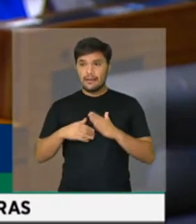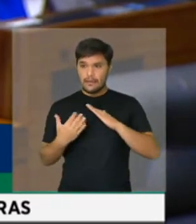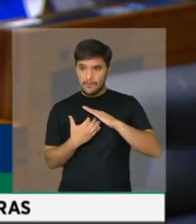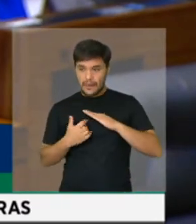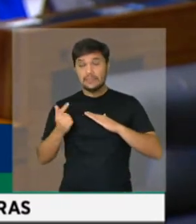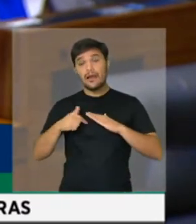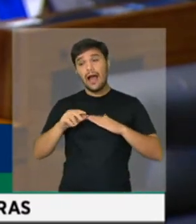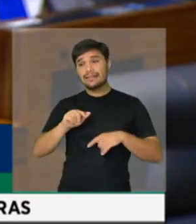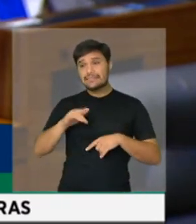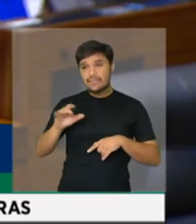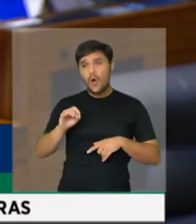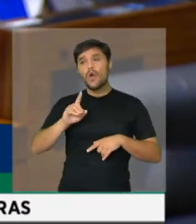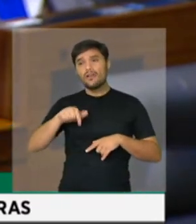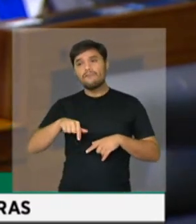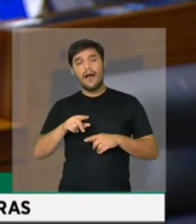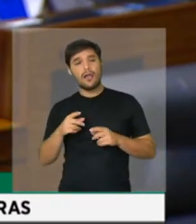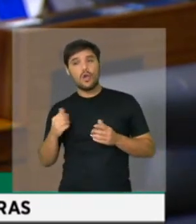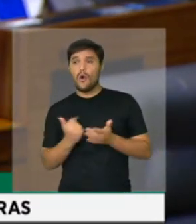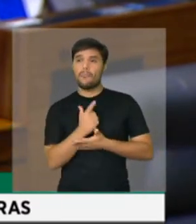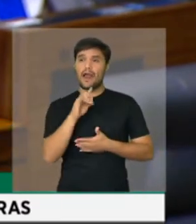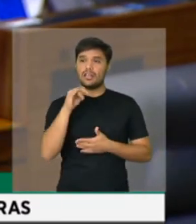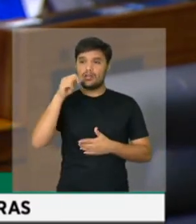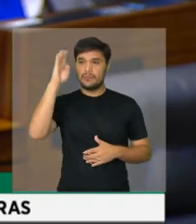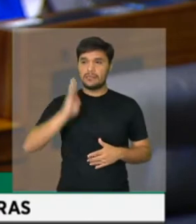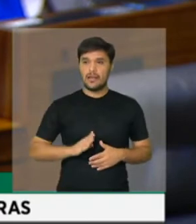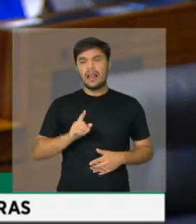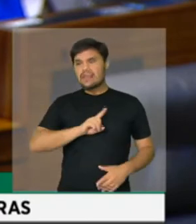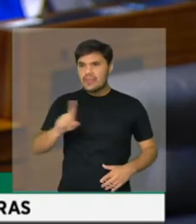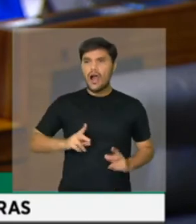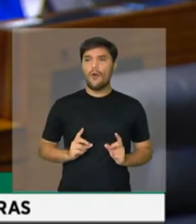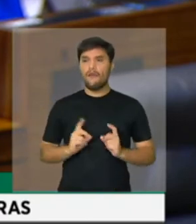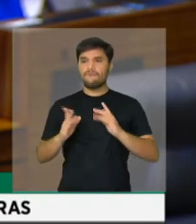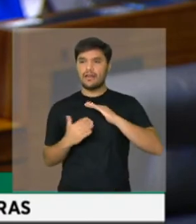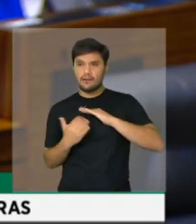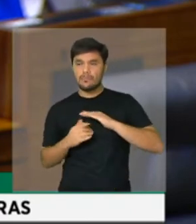ESTRATÉGICA PRO DESENVOLVIMENTO DO PAÍS É O ESPECULATIVO, SÃO OS